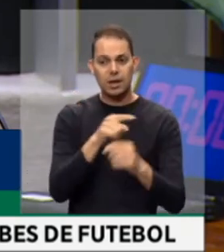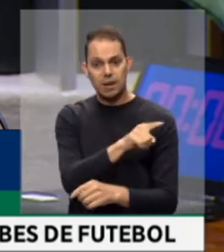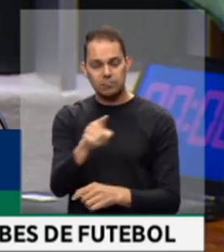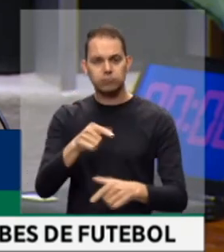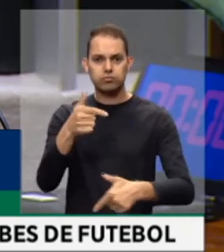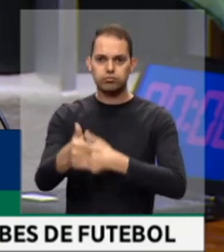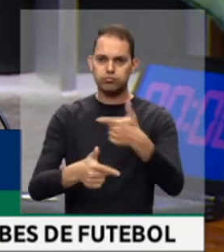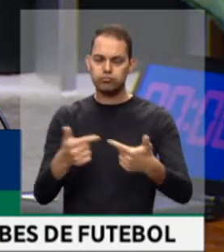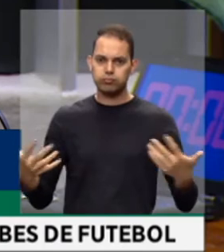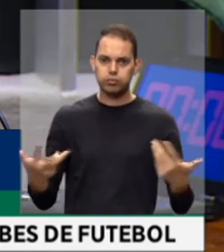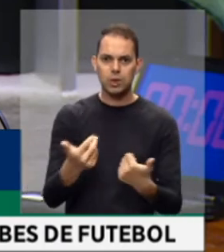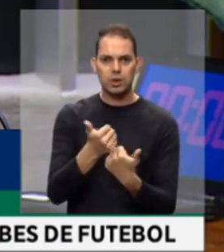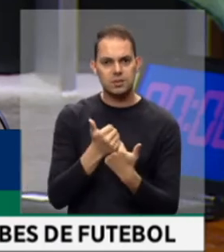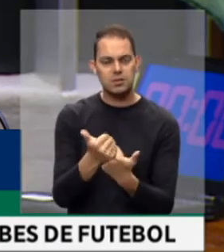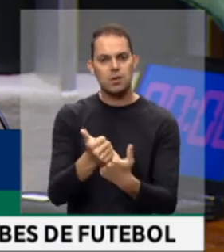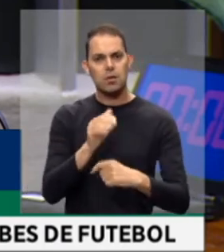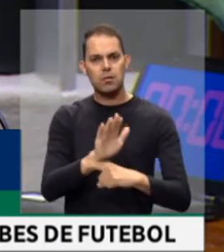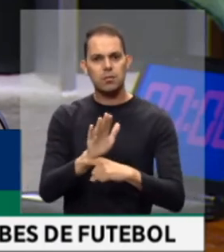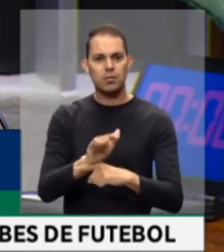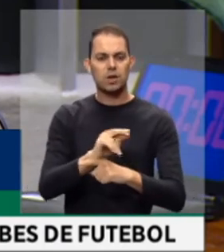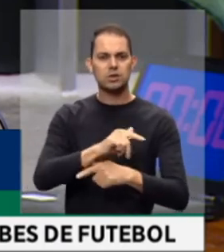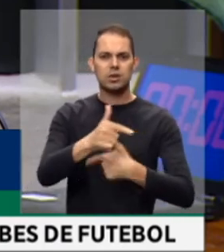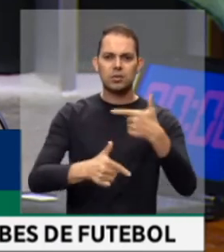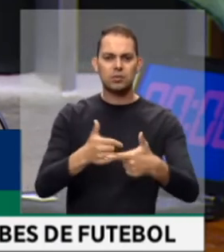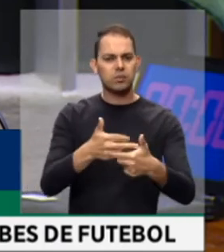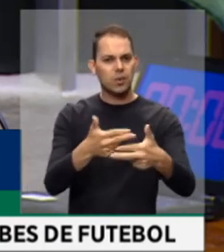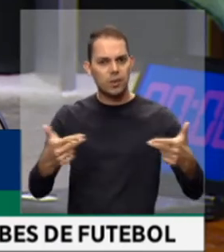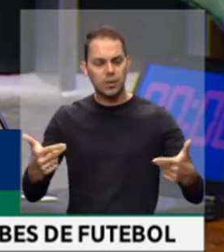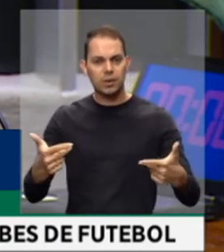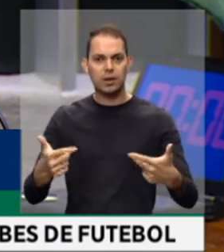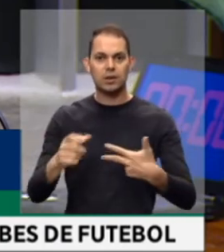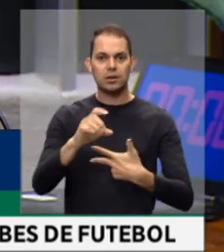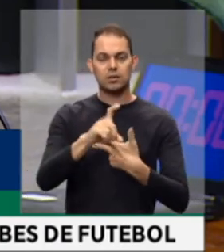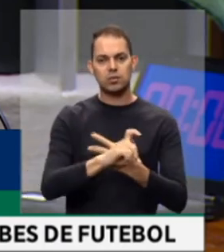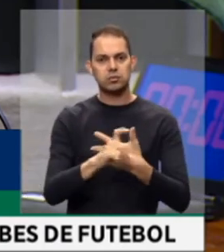TIVERMOS SERVIDORES PÚBLICOS QUALIFICADOS E DIGO UNIFICADOS PELO TRABALHO DANDO SUPORTE ÀS ATIVIDADES DOS PODERES DA